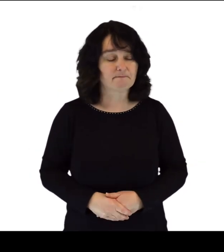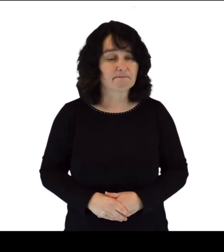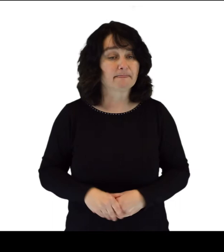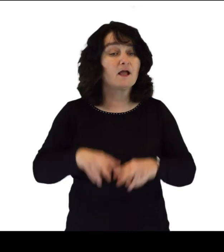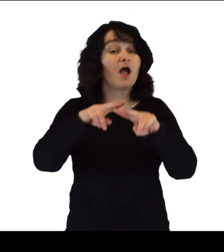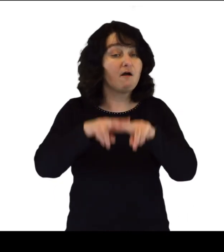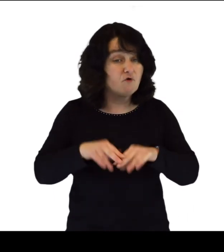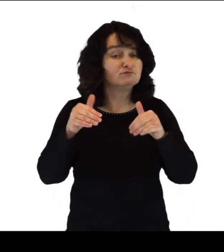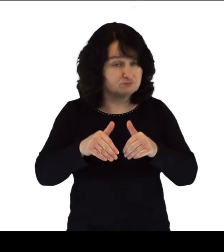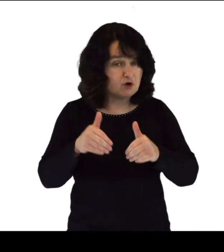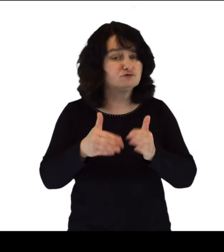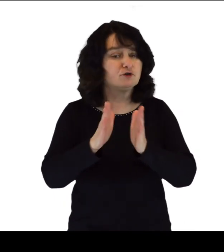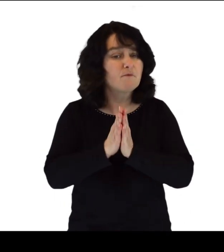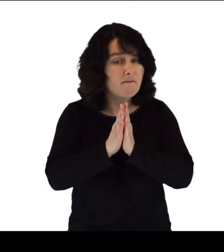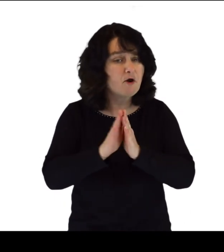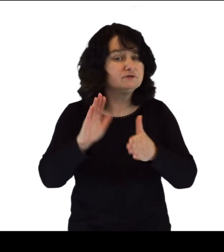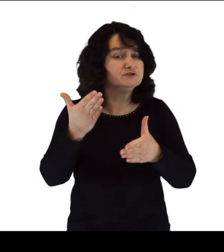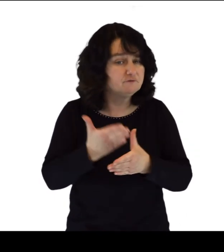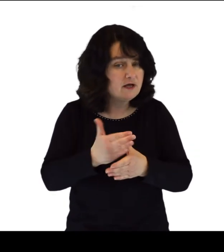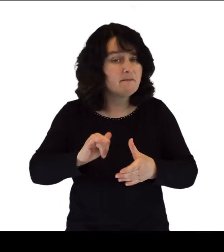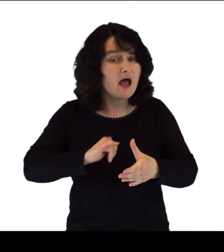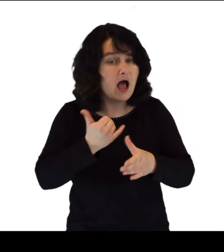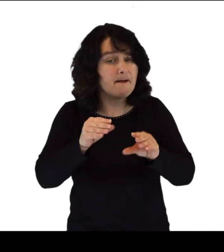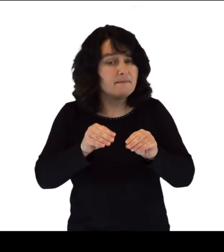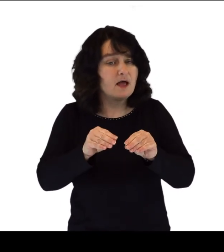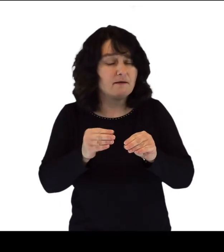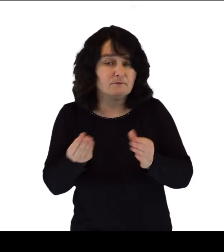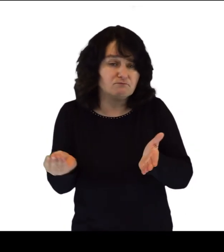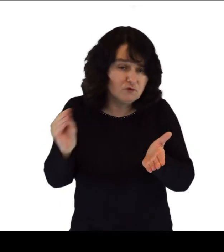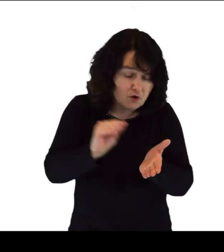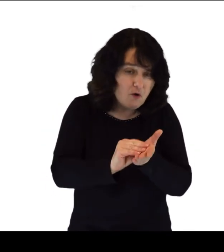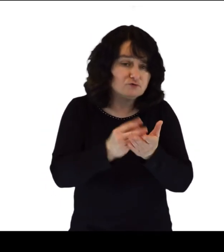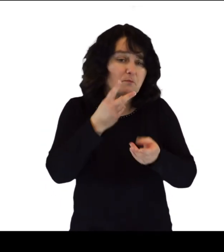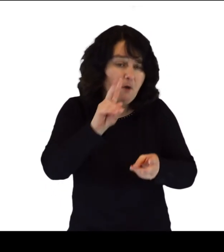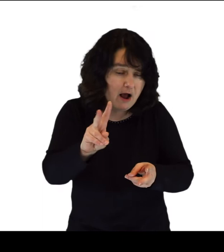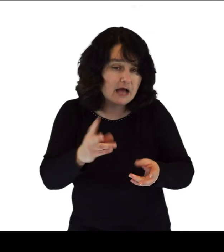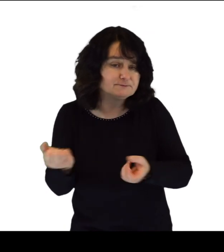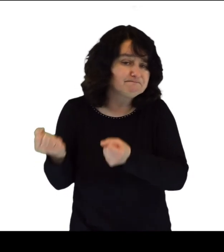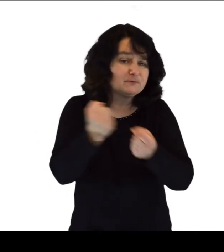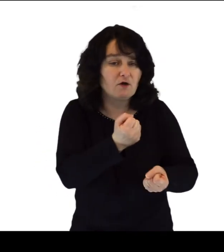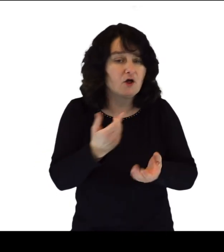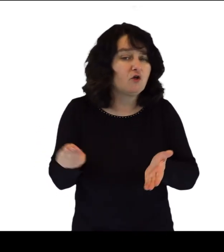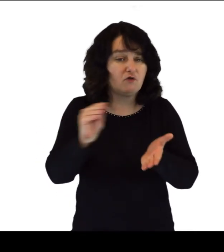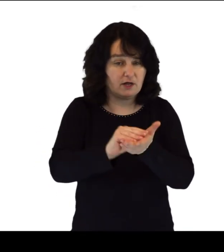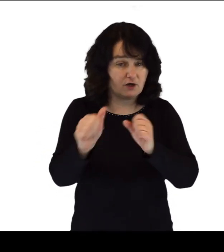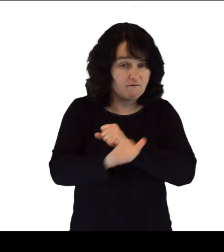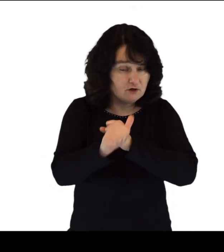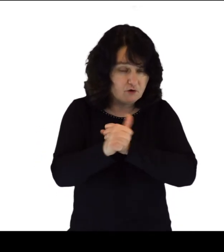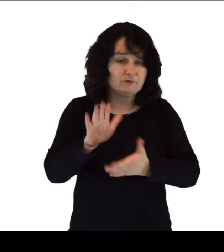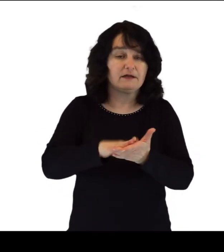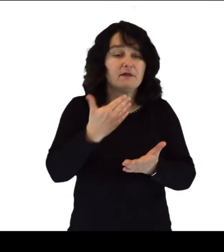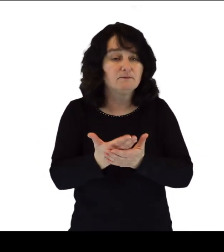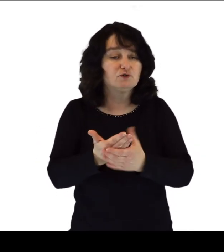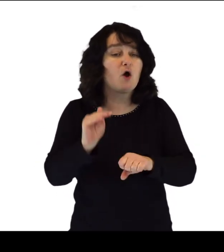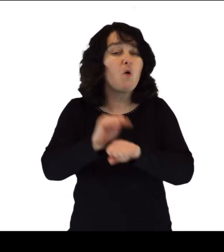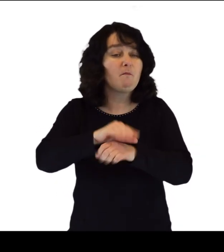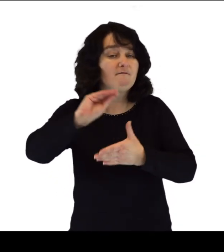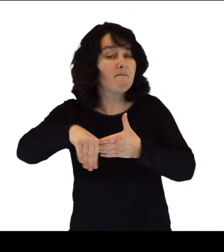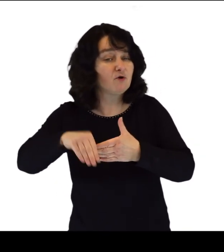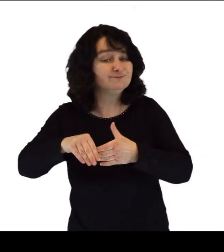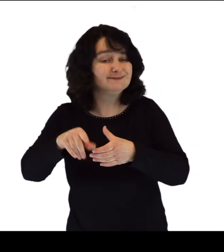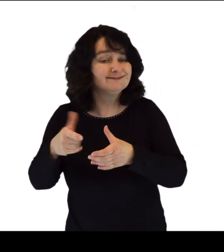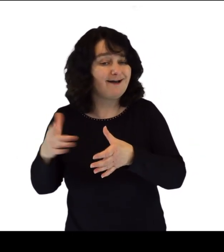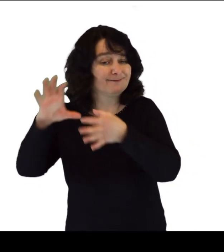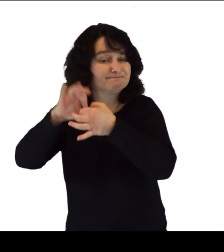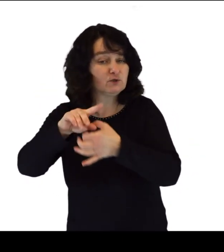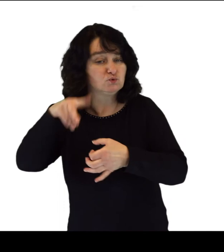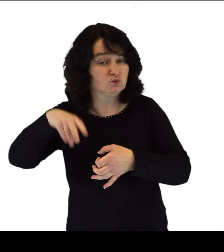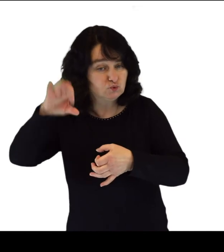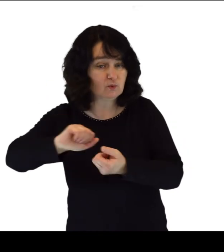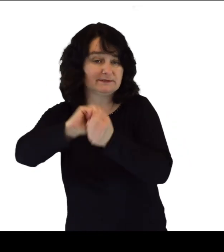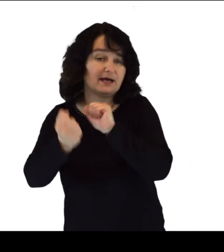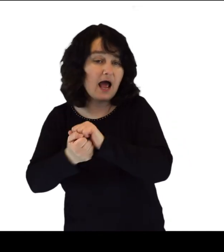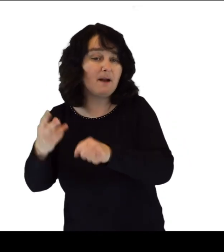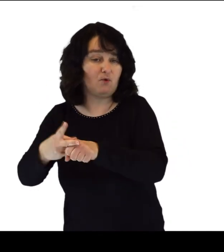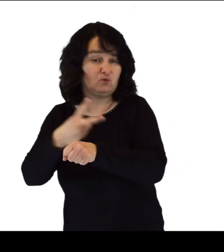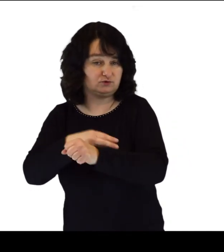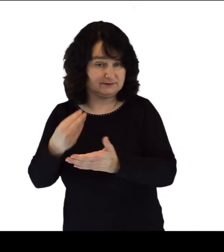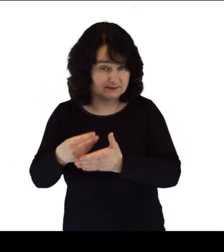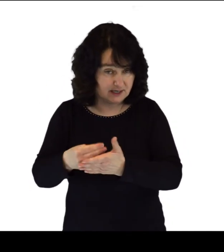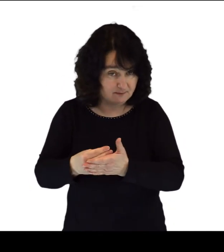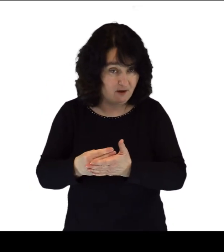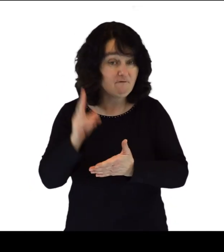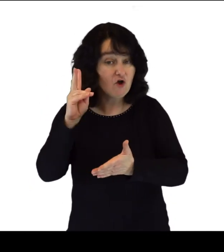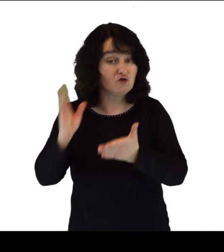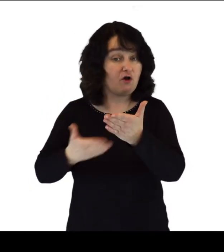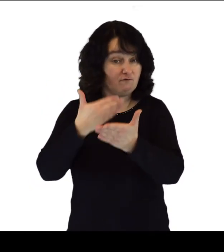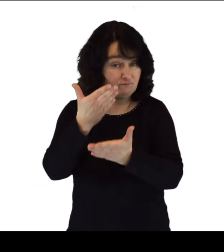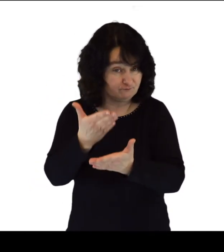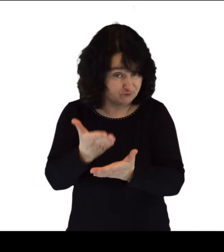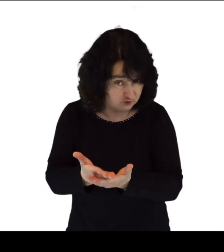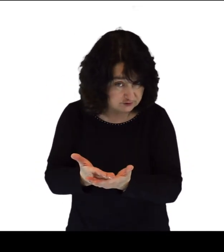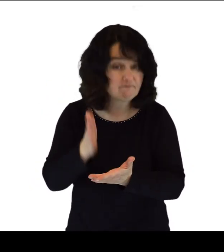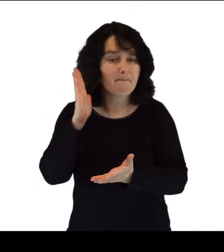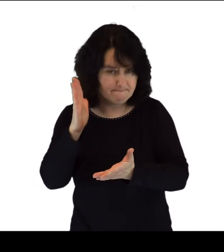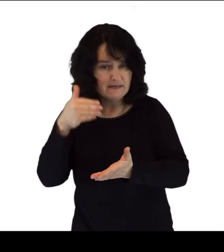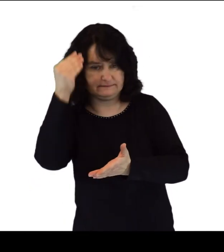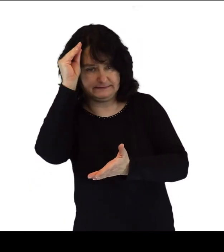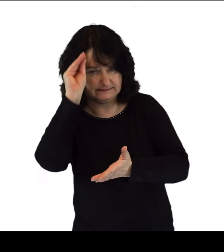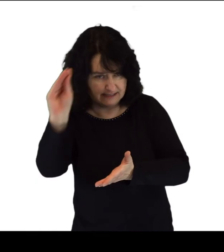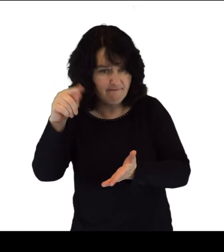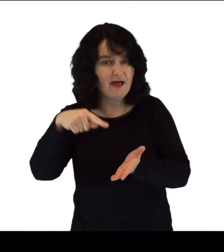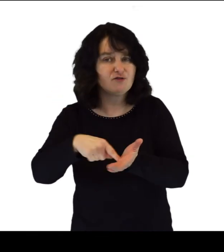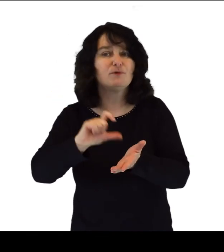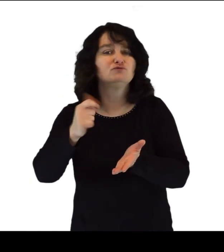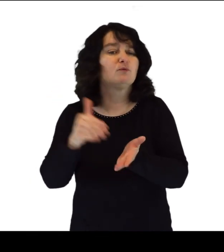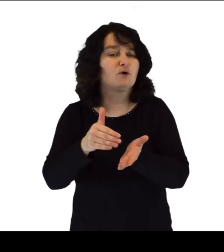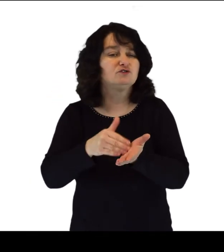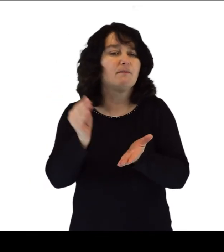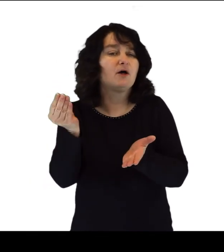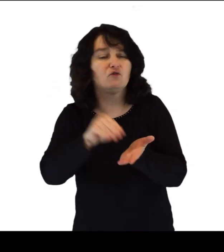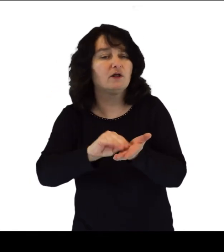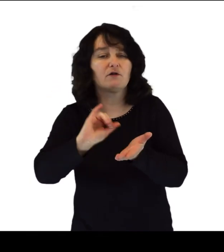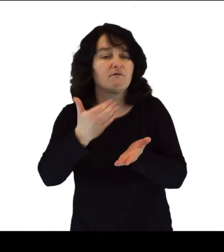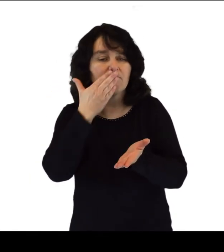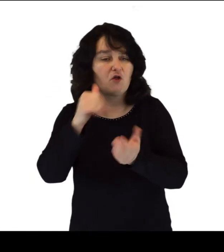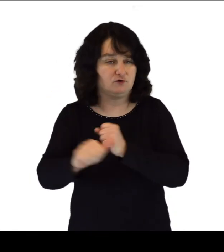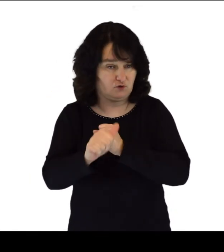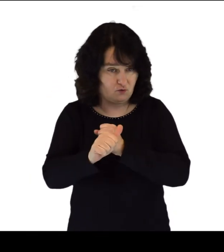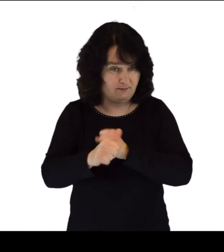Fundusz może prosić beneficjenta o przedłożenie dodatkowych dokumentów, np. umów podpisanych z ZUS/urzędem skarbowym. Wnioskodawca zostanie o tym poinformowany pisemnie.